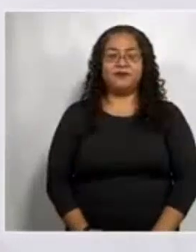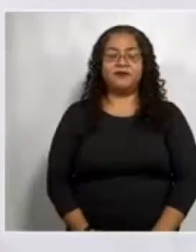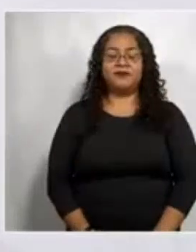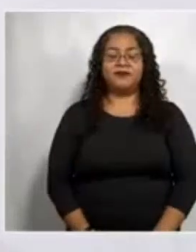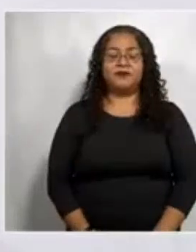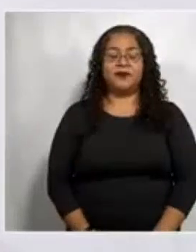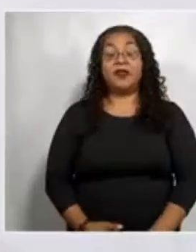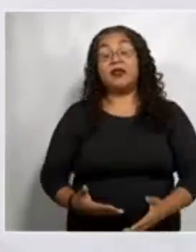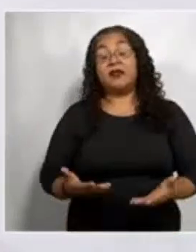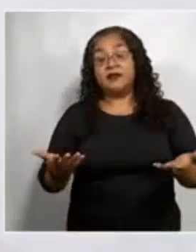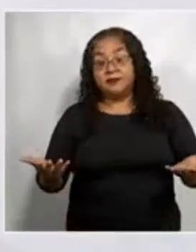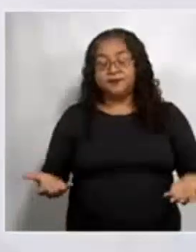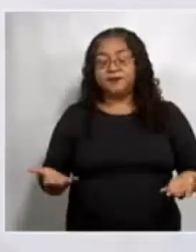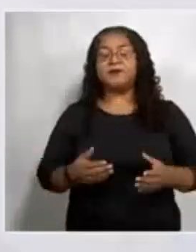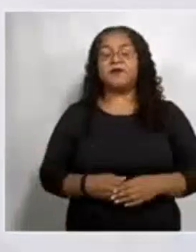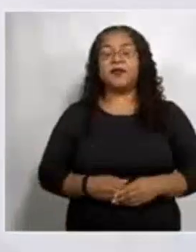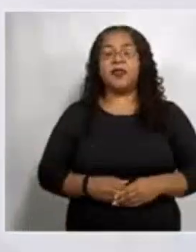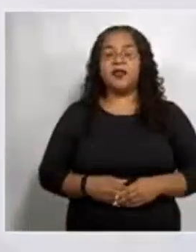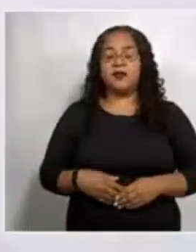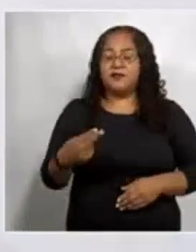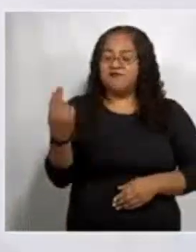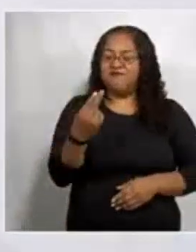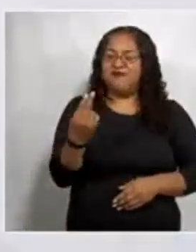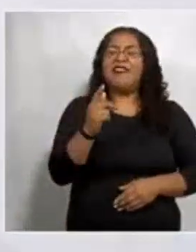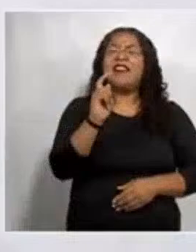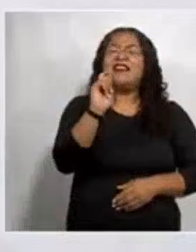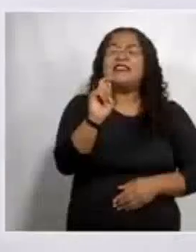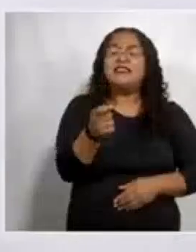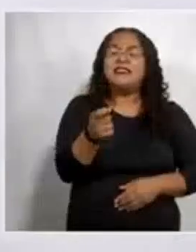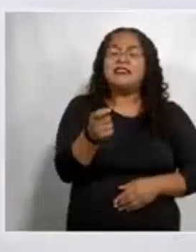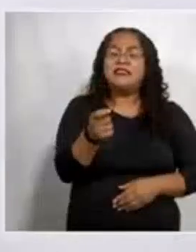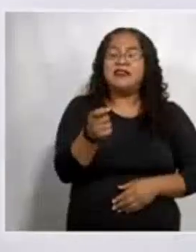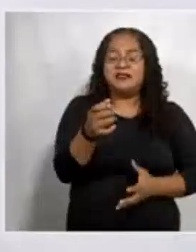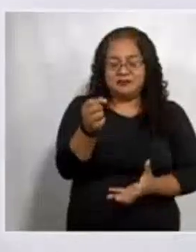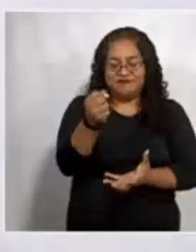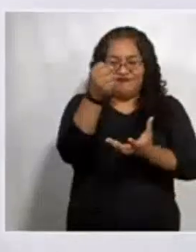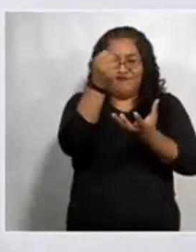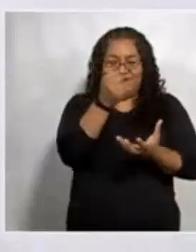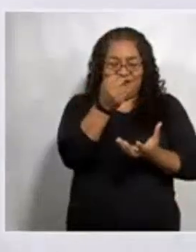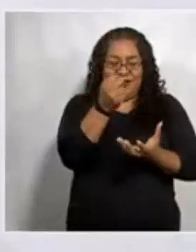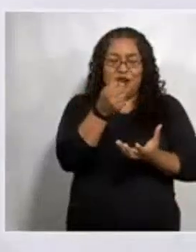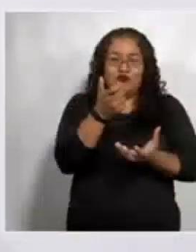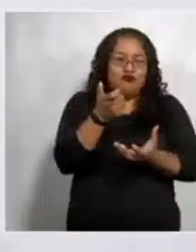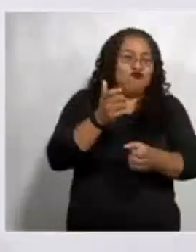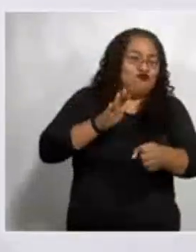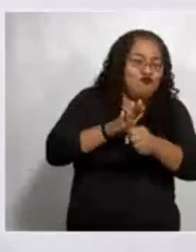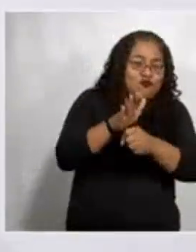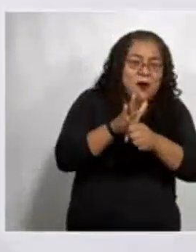Para ello se requieren recursos y estamos destinando los recursos necesarios. Y poco a